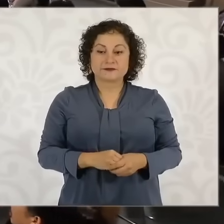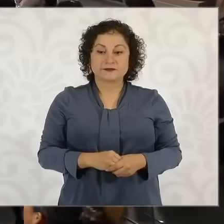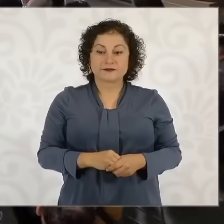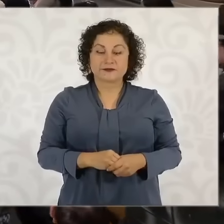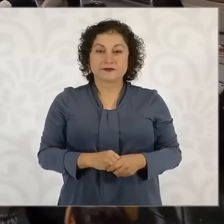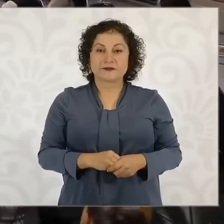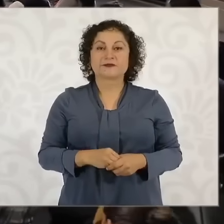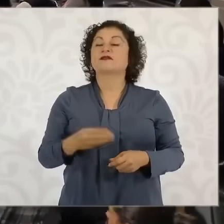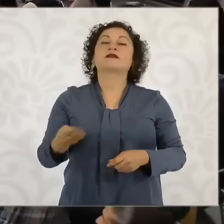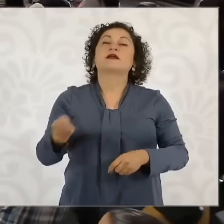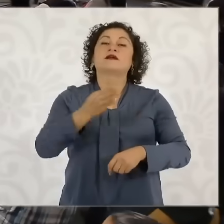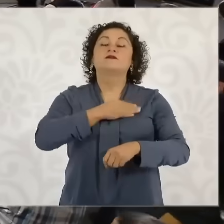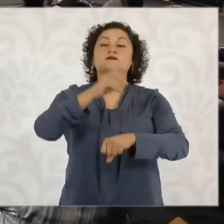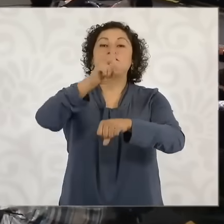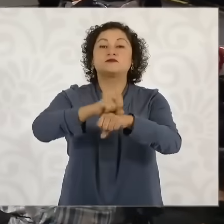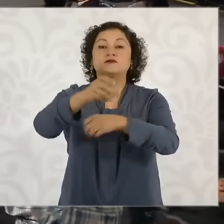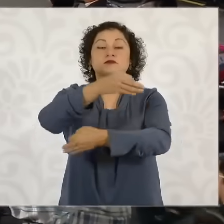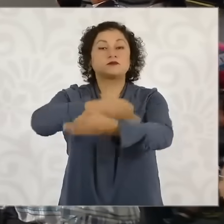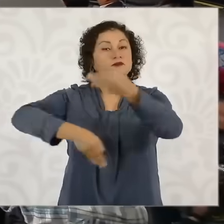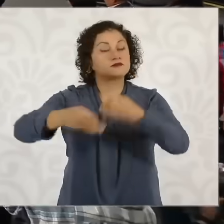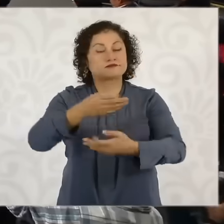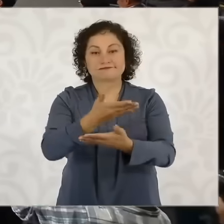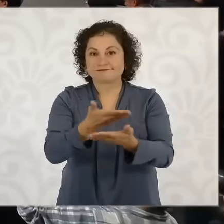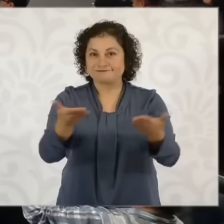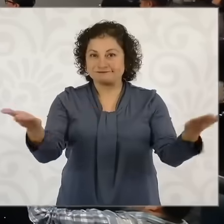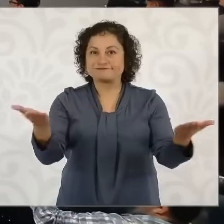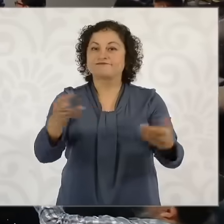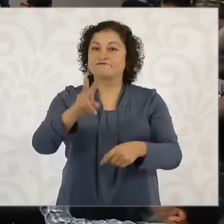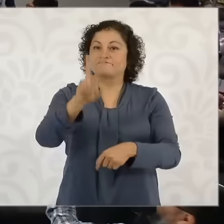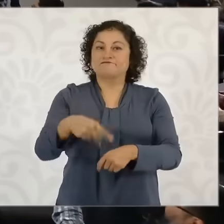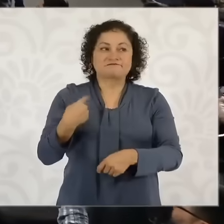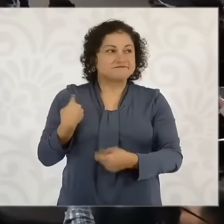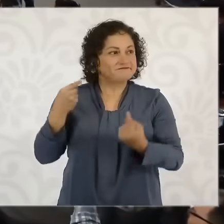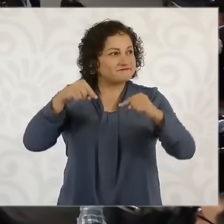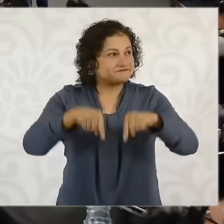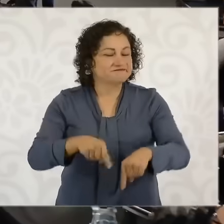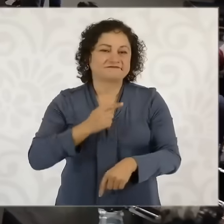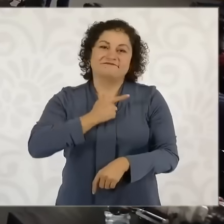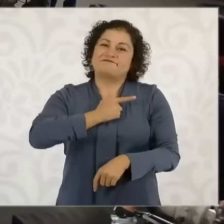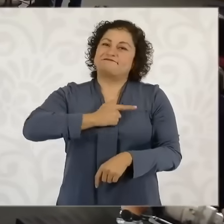Muy buenos días a a todas y a todos. Un gran gusto estar aquí el día de hoy con ustedes. La